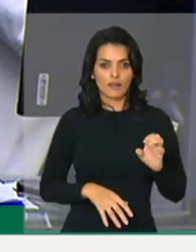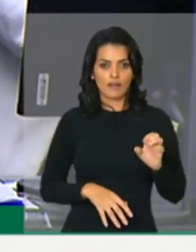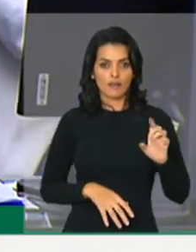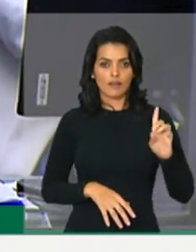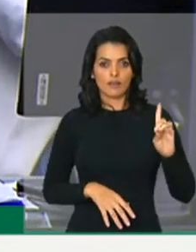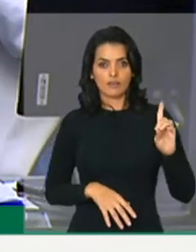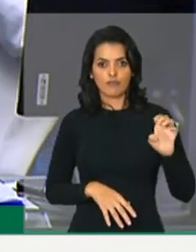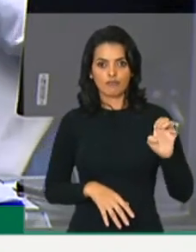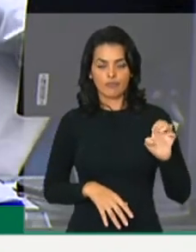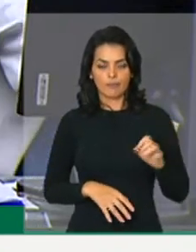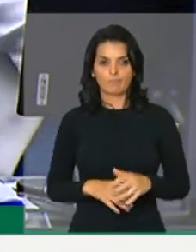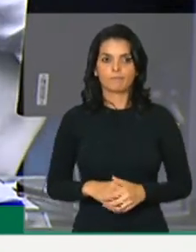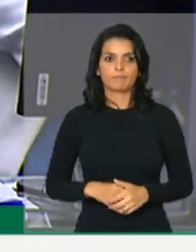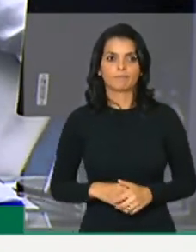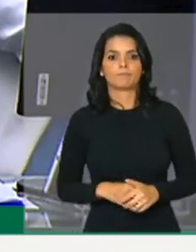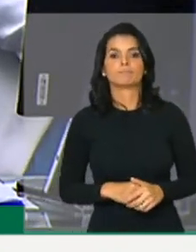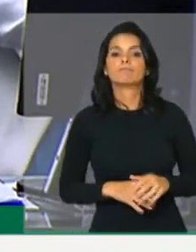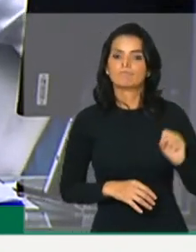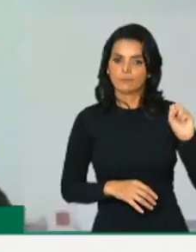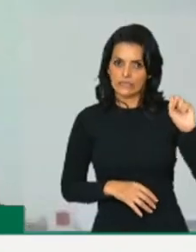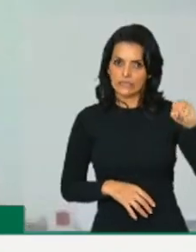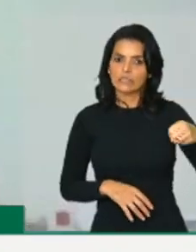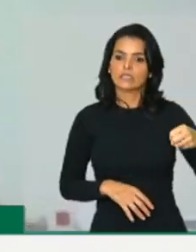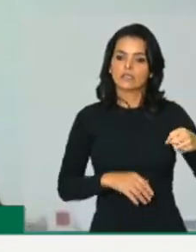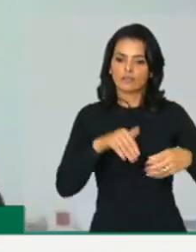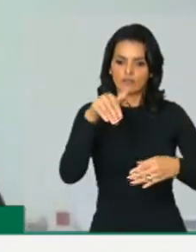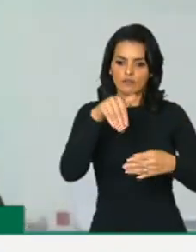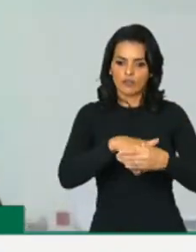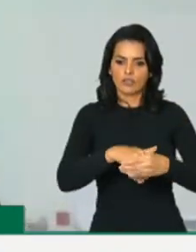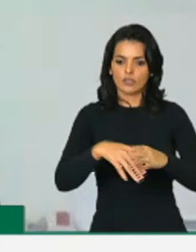MINORIA, PRESIDENTE, ELA VOTA SIM E AQUI... FICA EXATAMENTE CLARO O POSICIONAMENTO, COMO